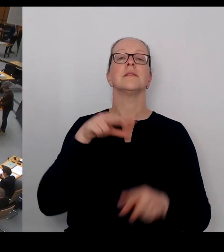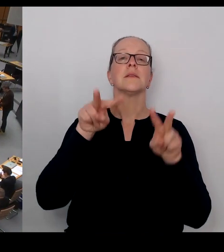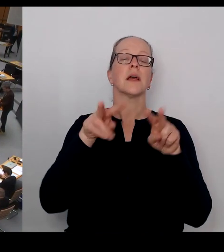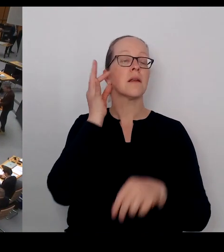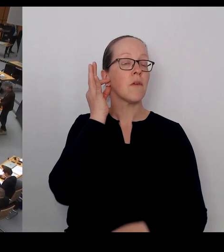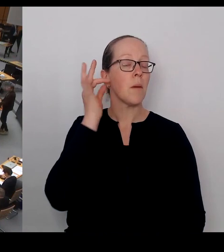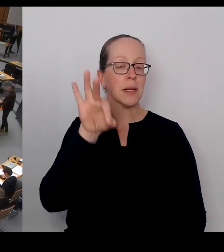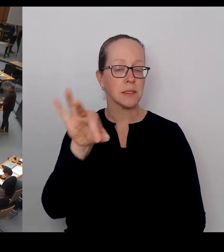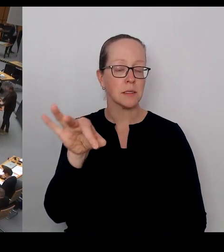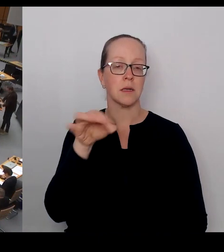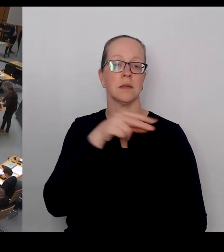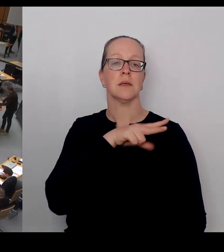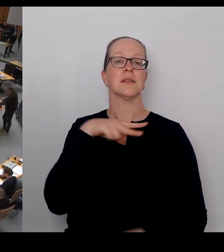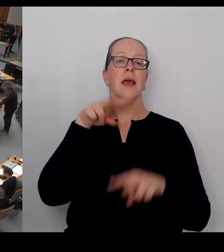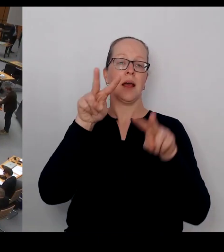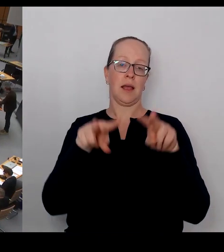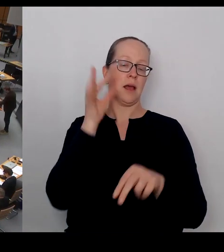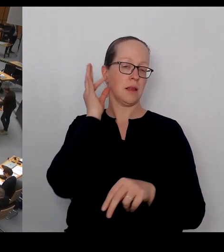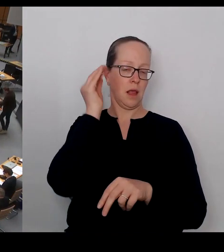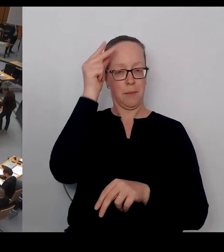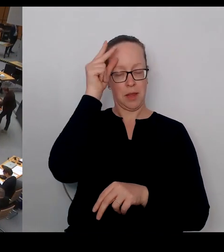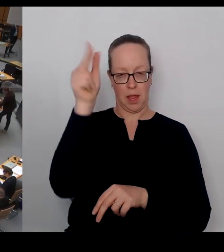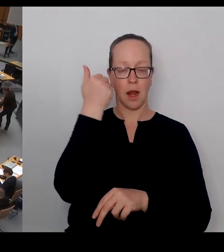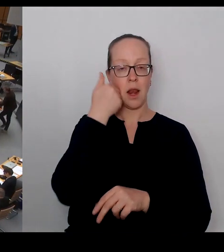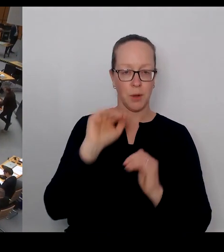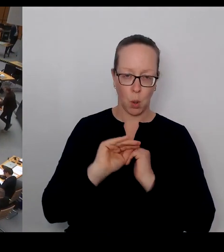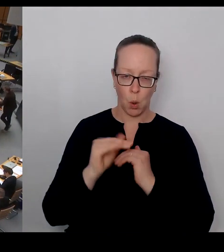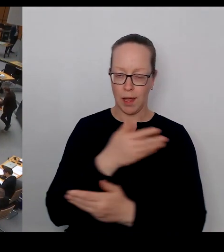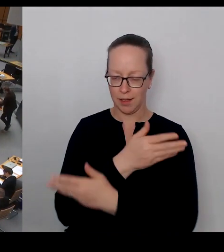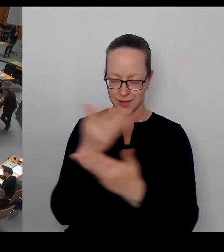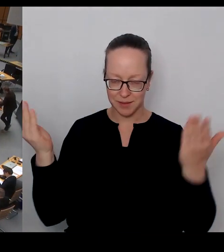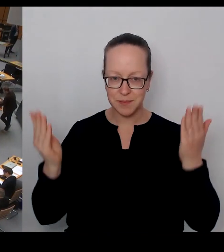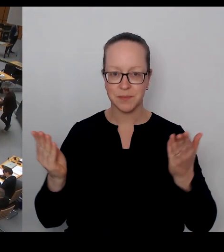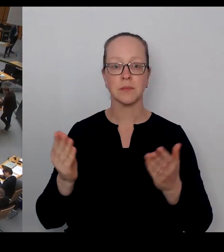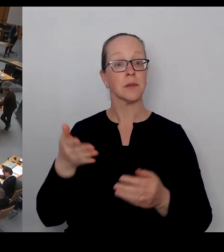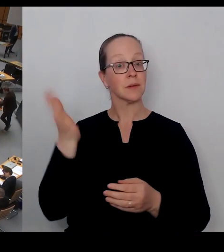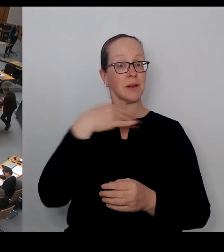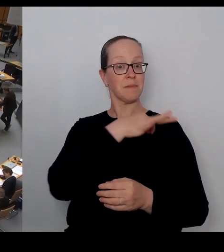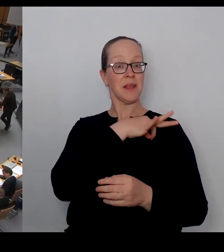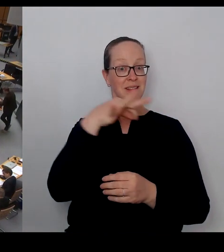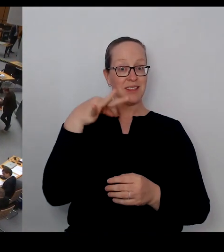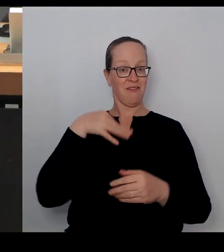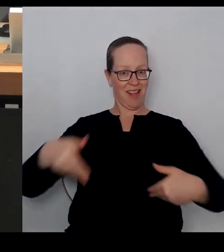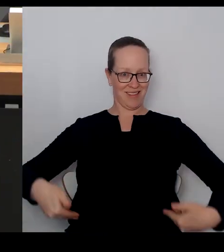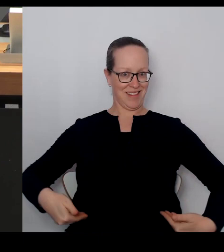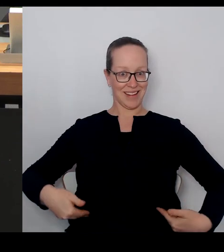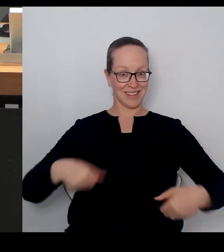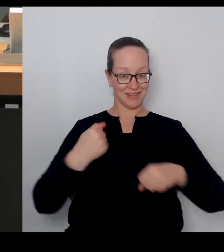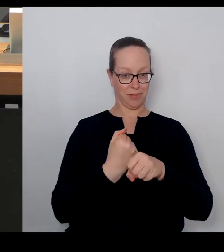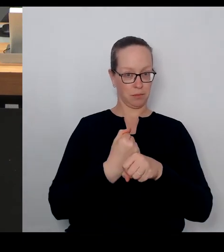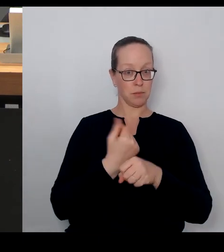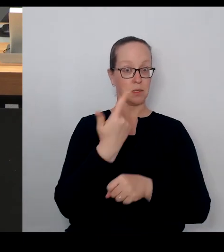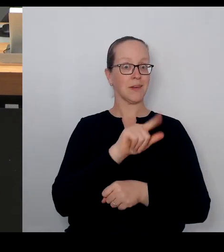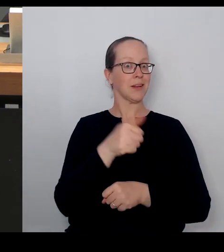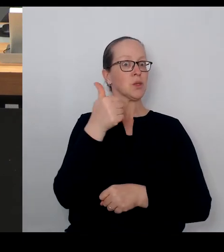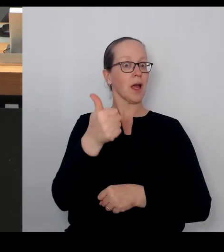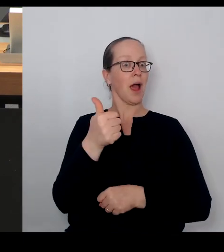Durch meinen Zivildienst habe ich 2001 den Weg in die ambulante Pflege gefunden. Ich fuhr damals mit einem kleinen Auto. Ich habe nicht wirklich